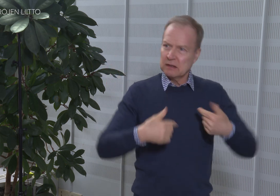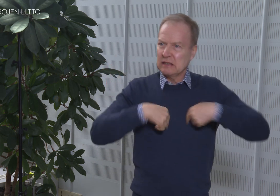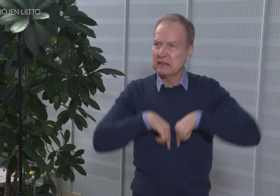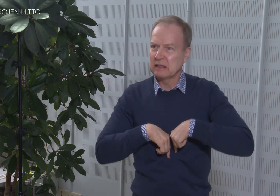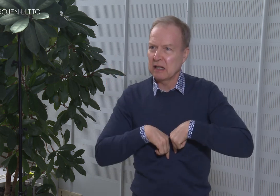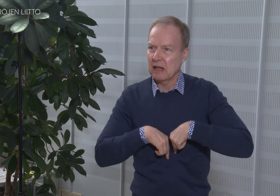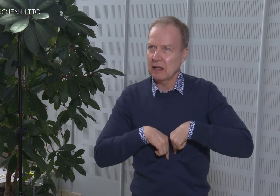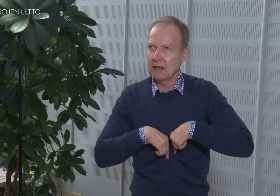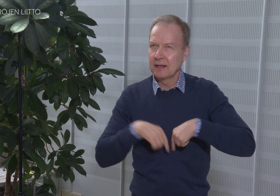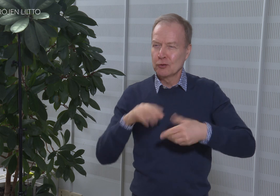myös itsellemme.